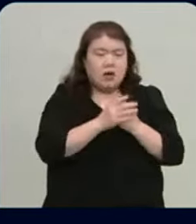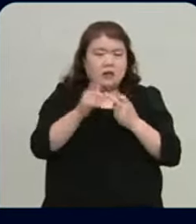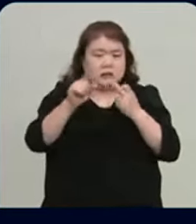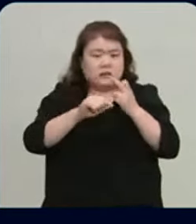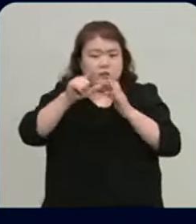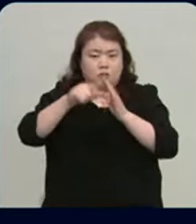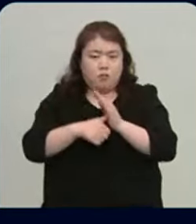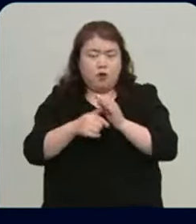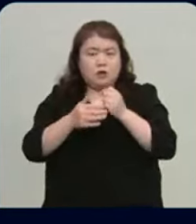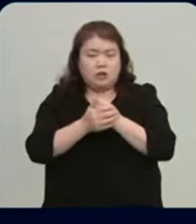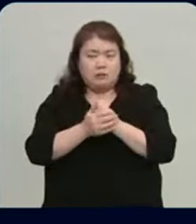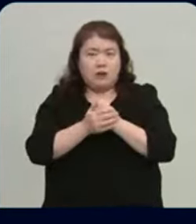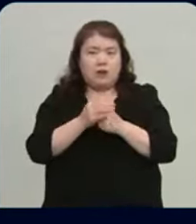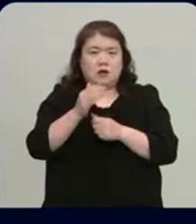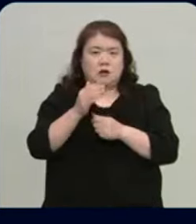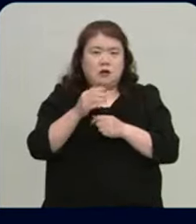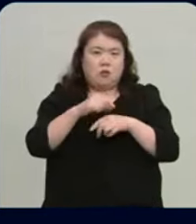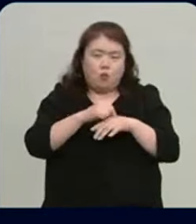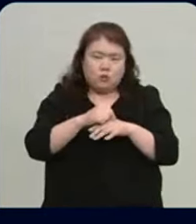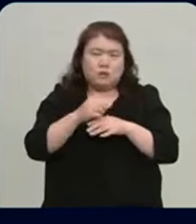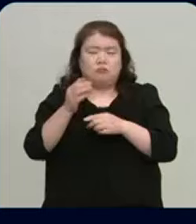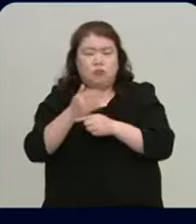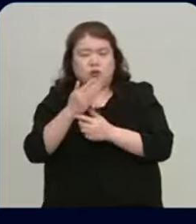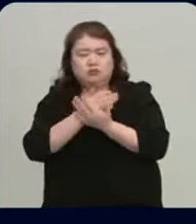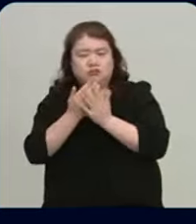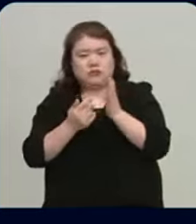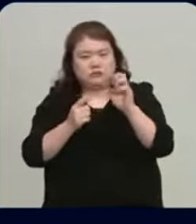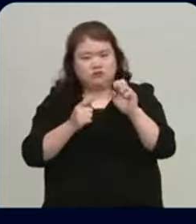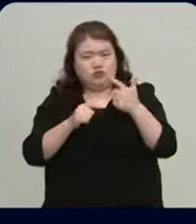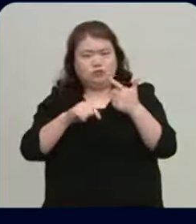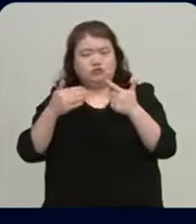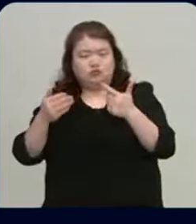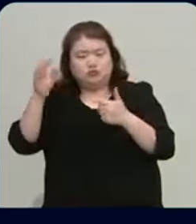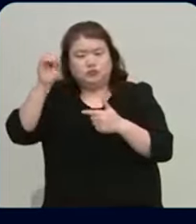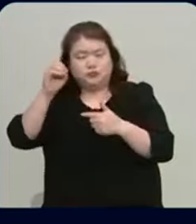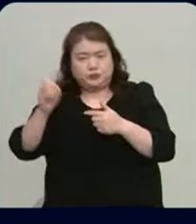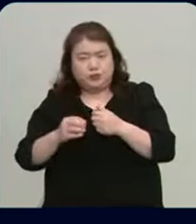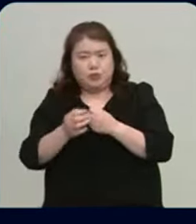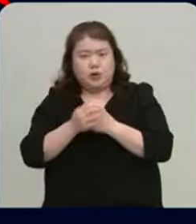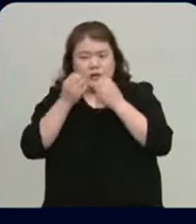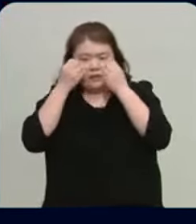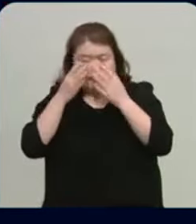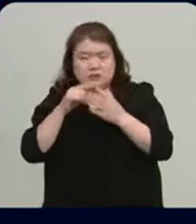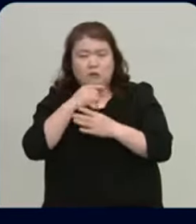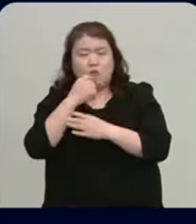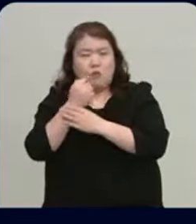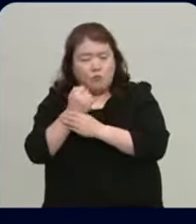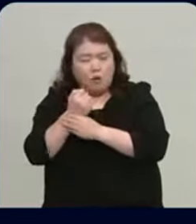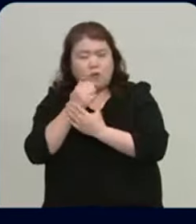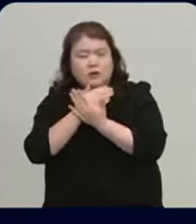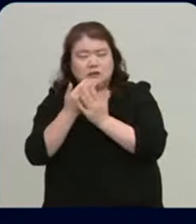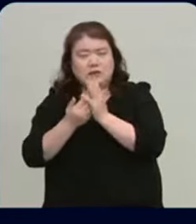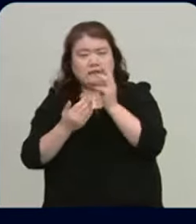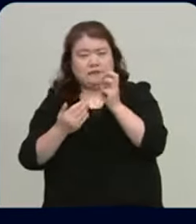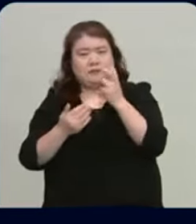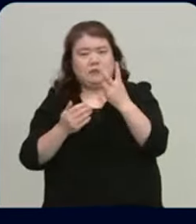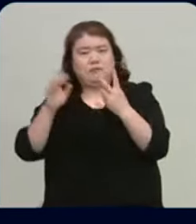신선식품지수는 16.9% 올랐고 특히 신선과실만 32%나 상승했습니다.